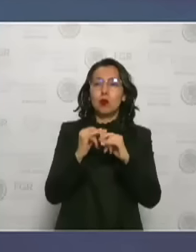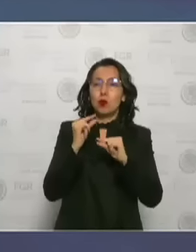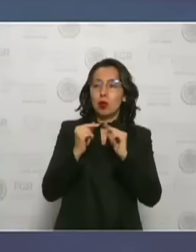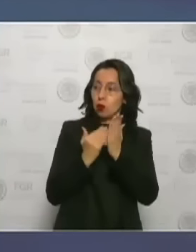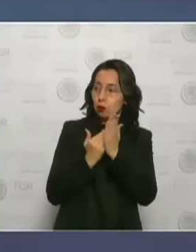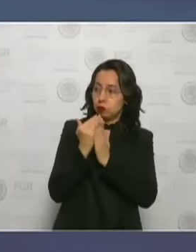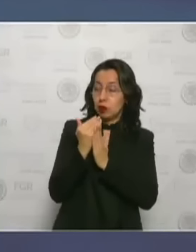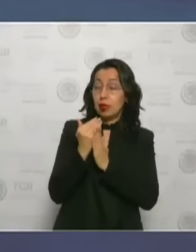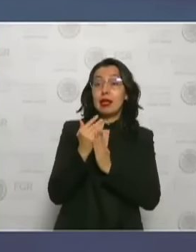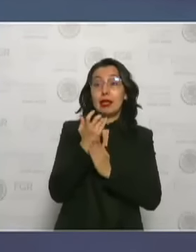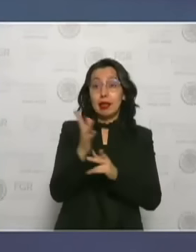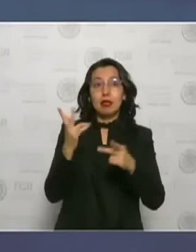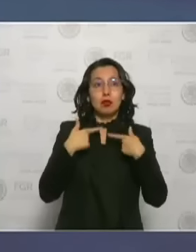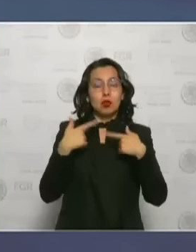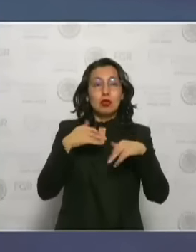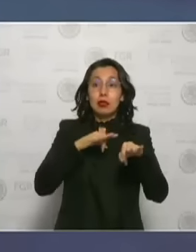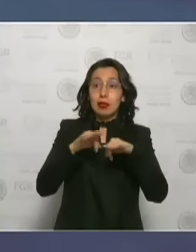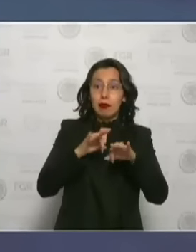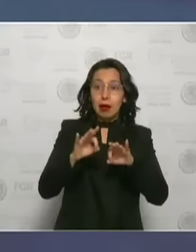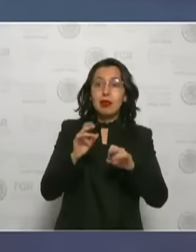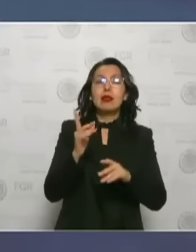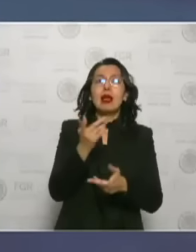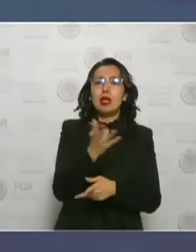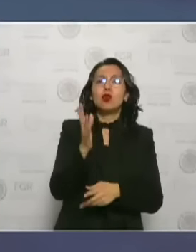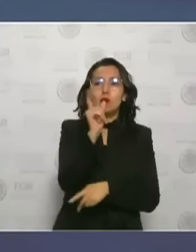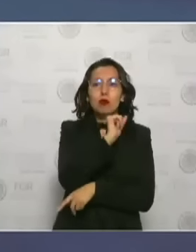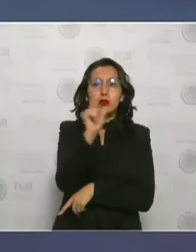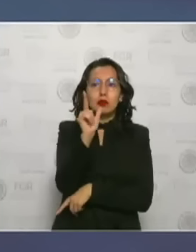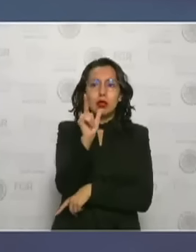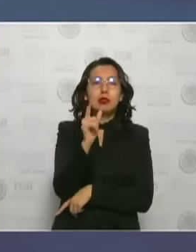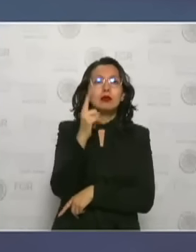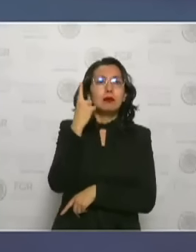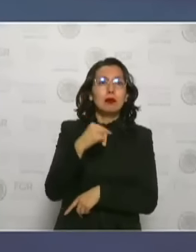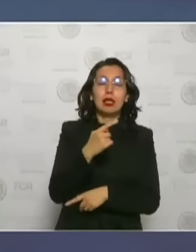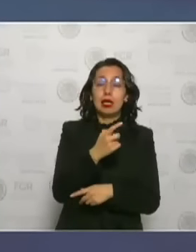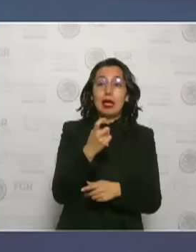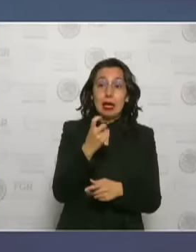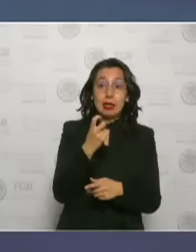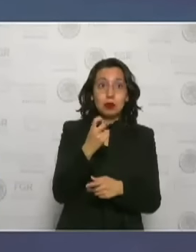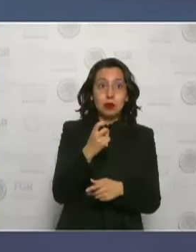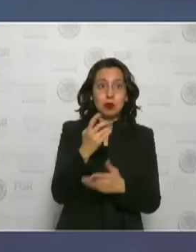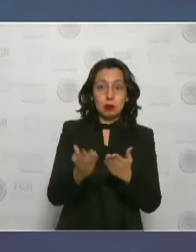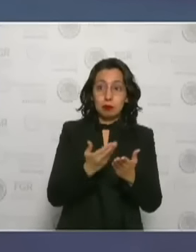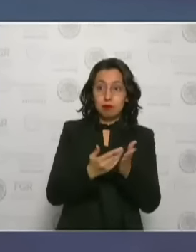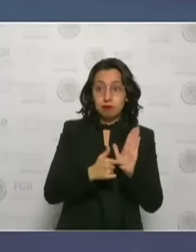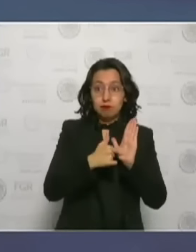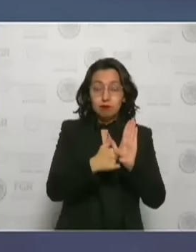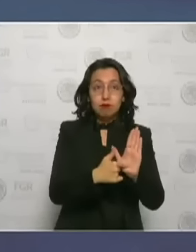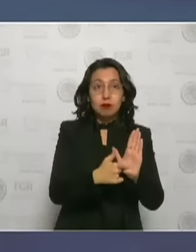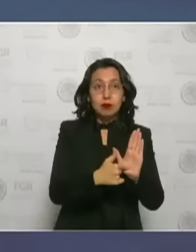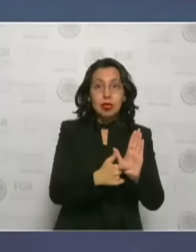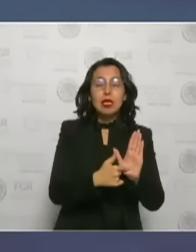servicio profesional de carrera como instancia que será responsable de establecer los procesos